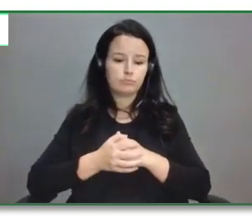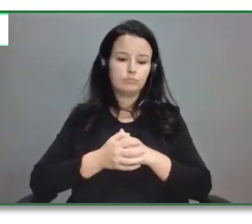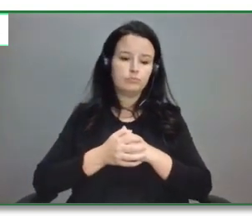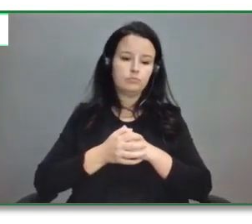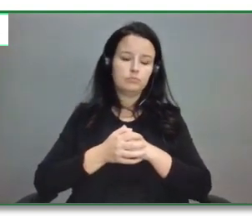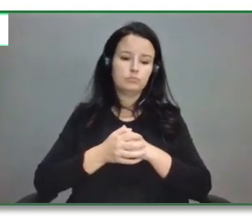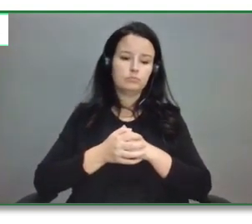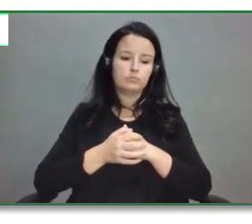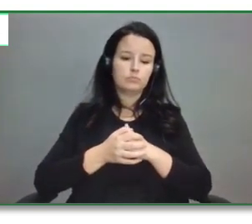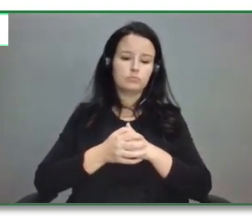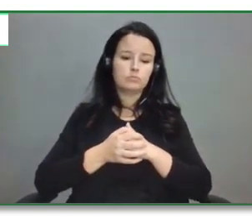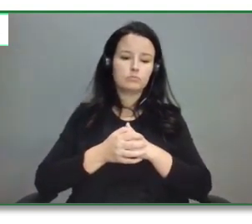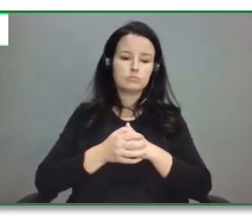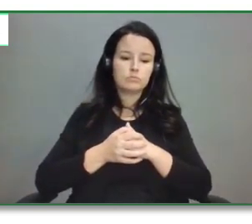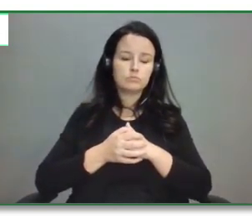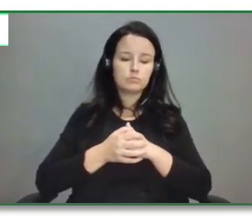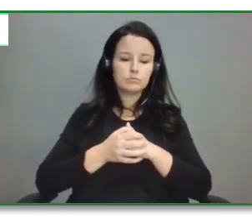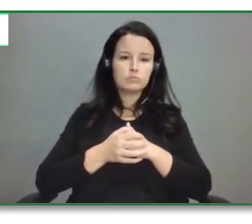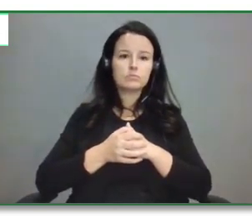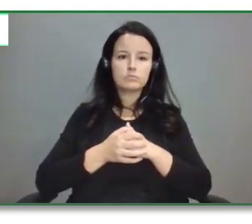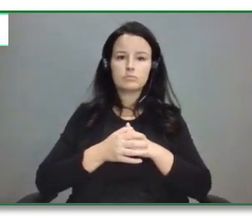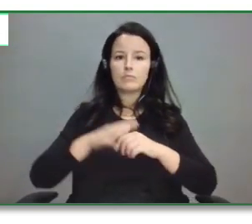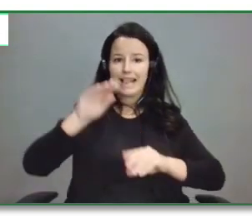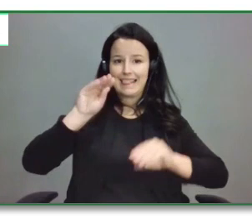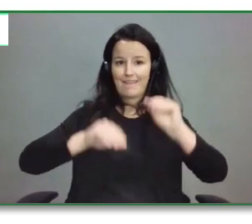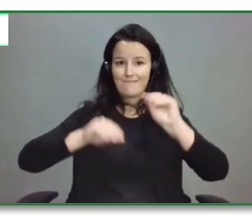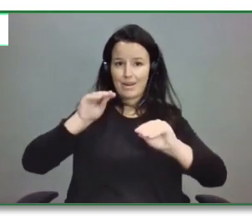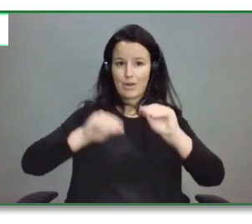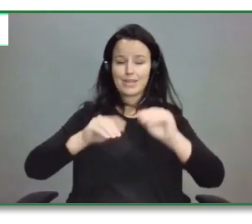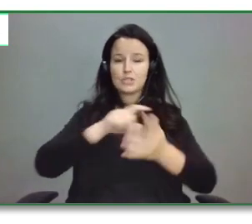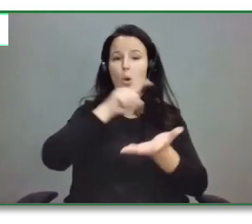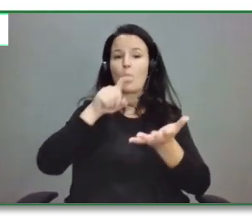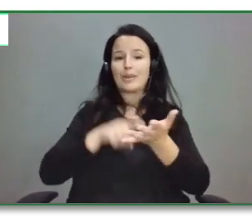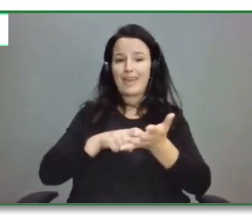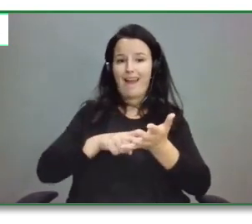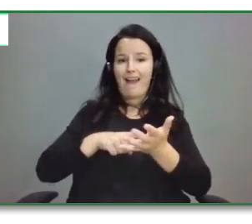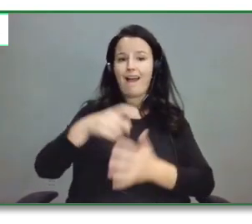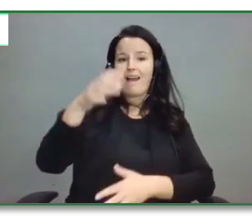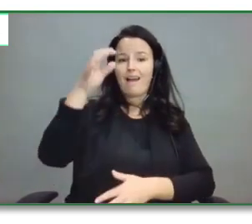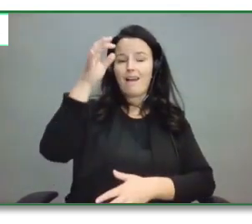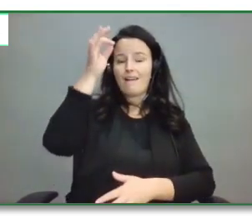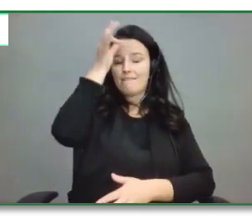l'évaluation a été faite en février 2002